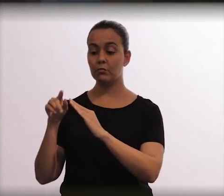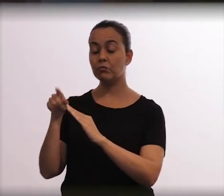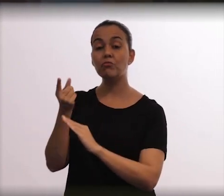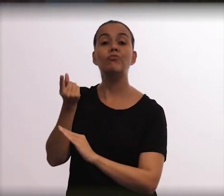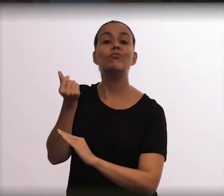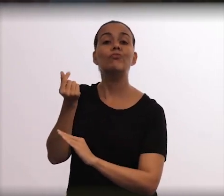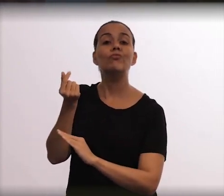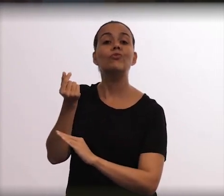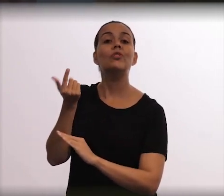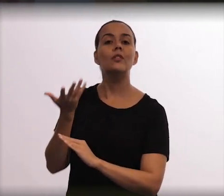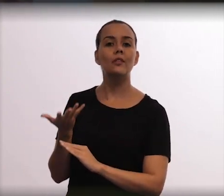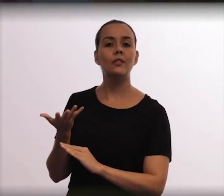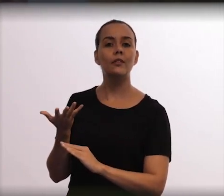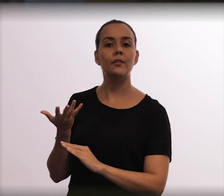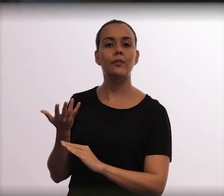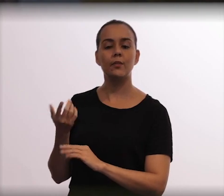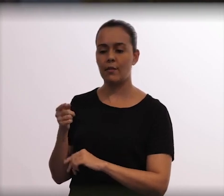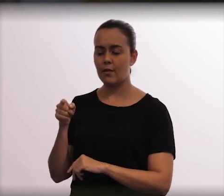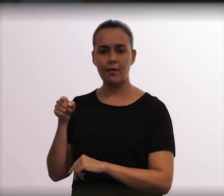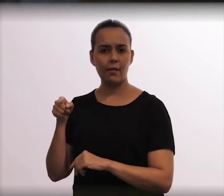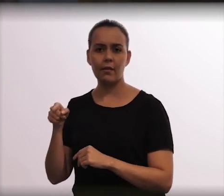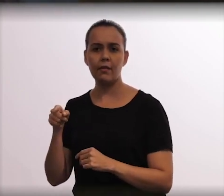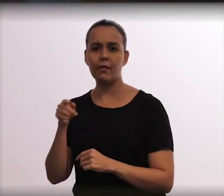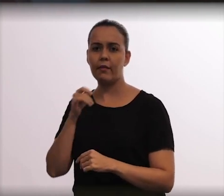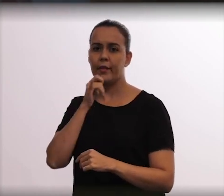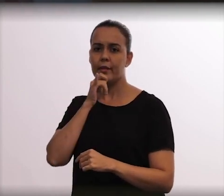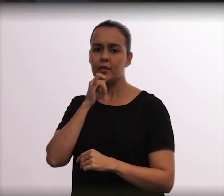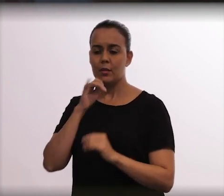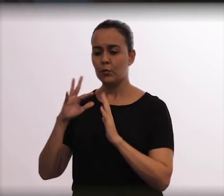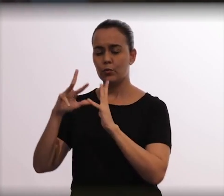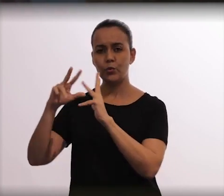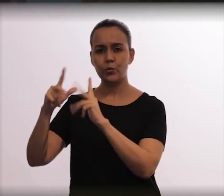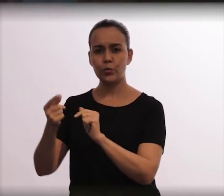Periferia, enquanto bolsão barato, bolsão de reserva,